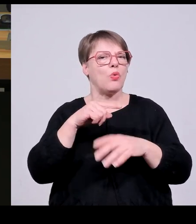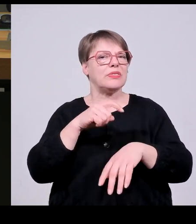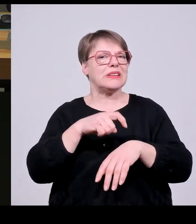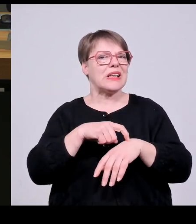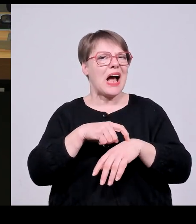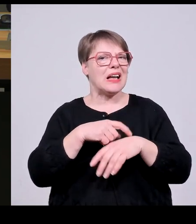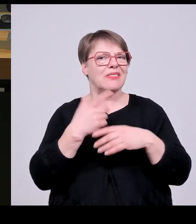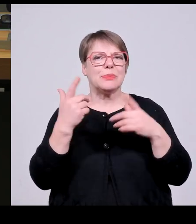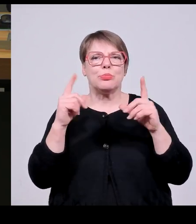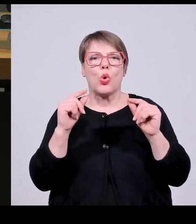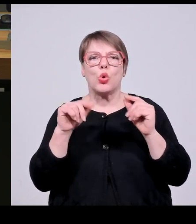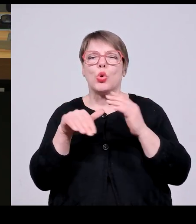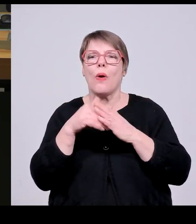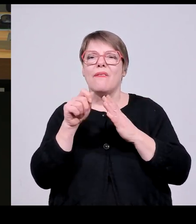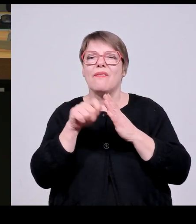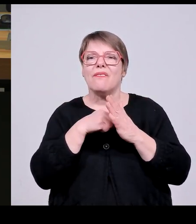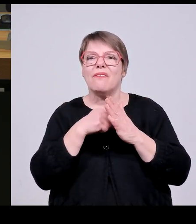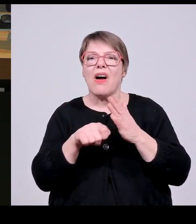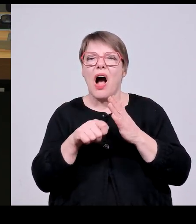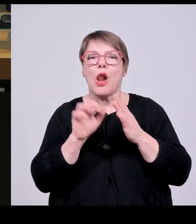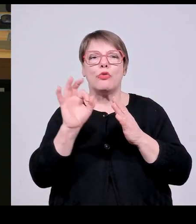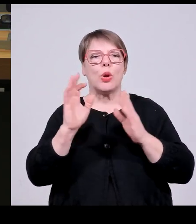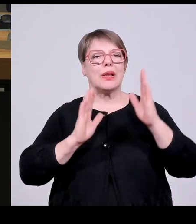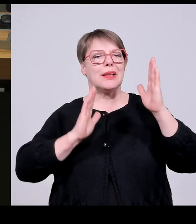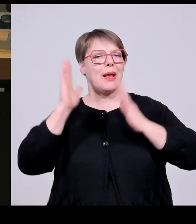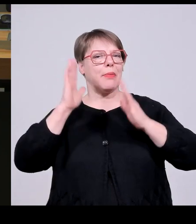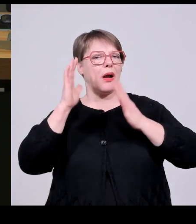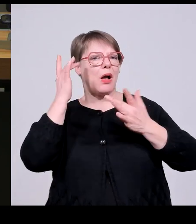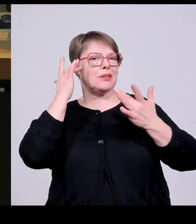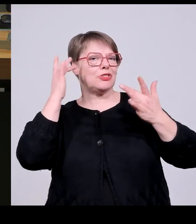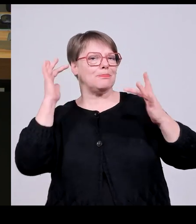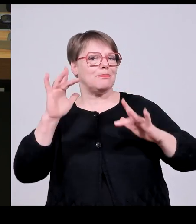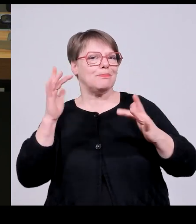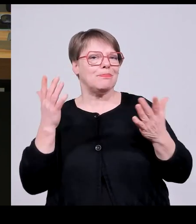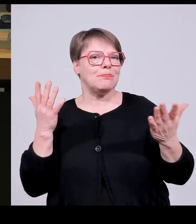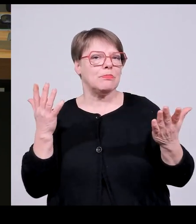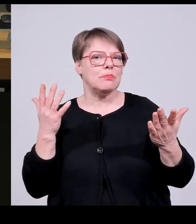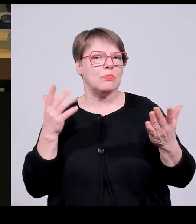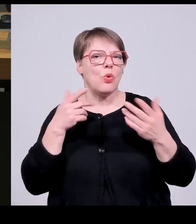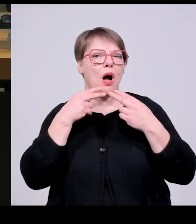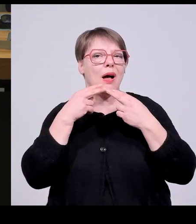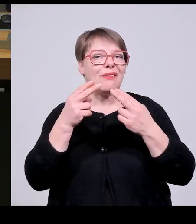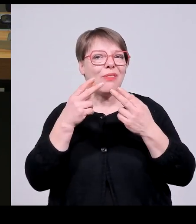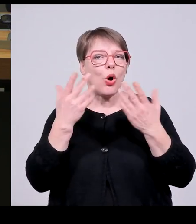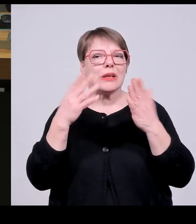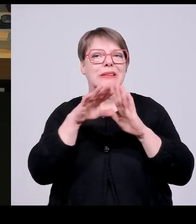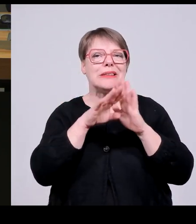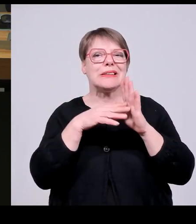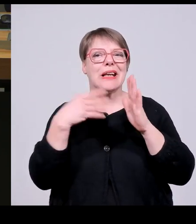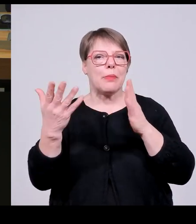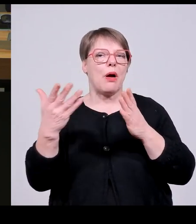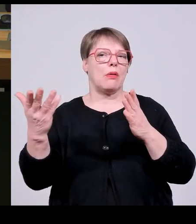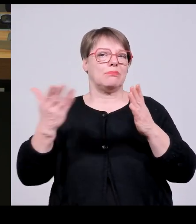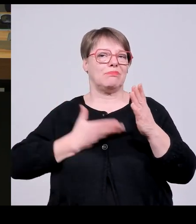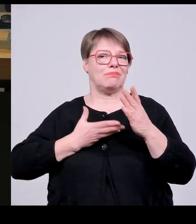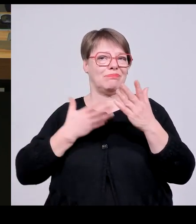es im Fall einer vollständigen Wiederholungsfall anders zu regeln wäre. Das Abgeordnetenhaus von Berlin hat,